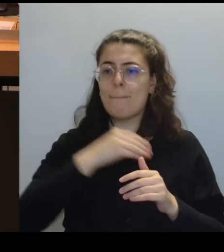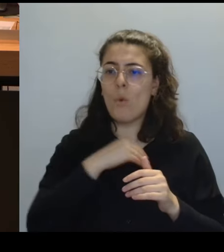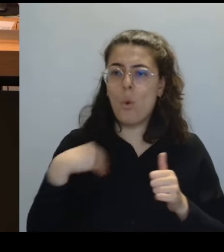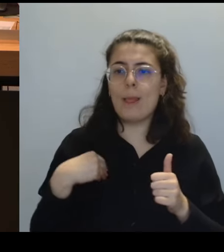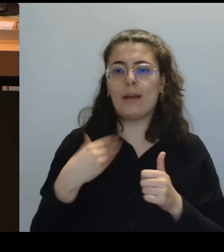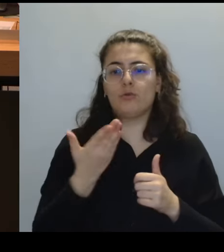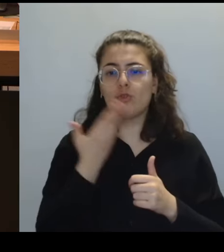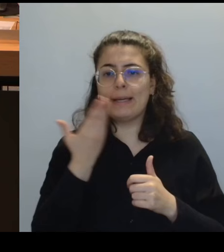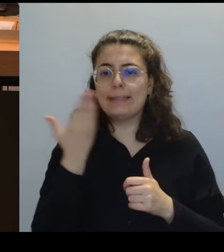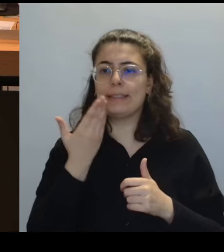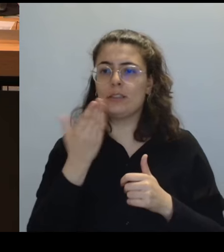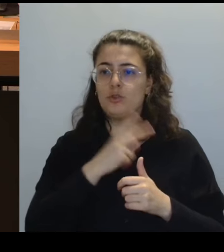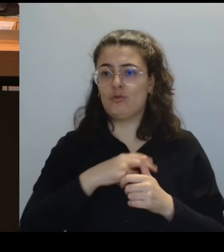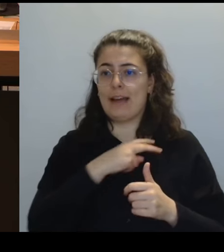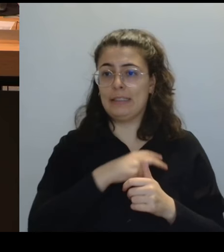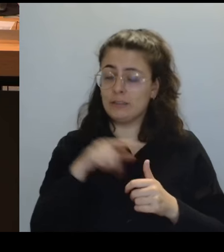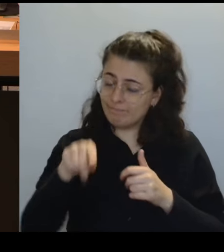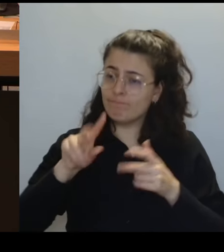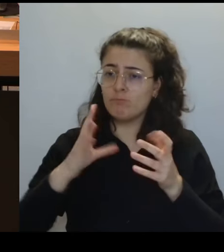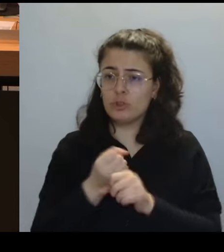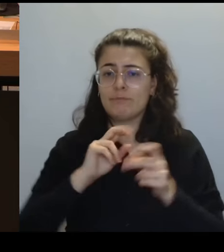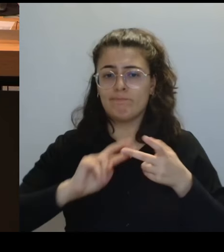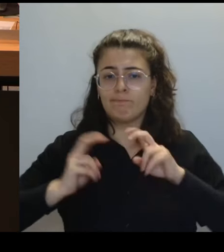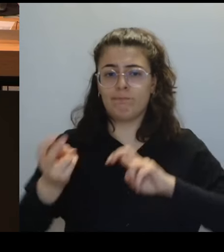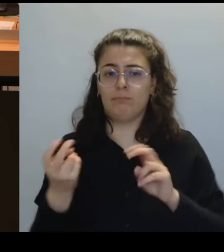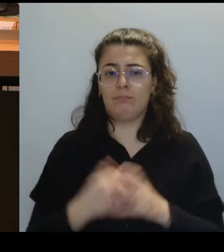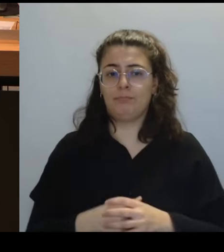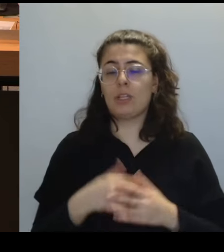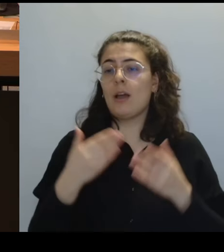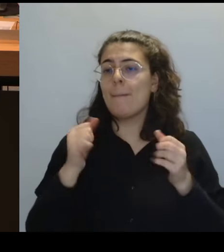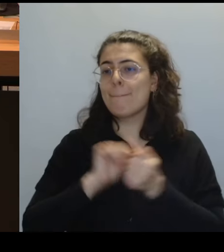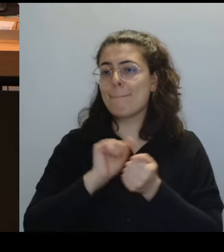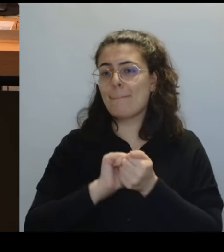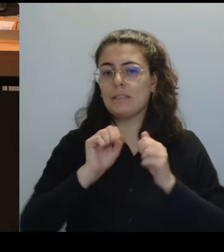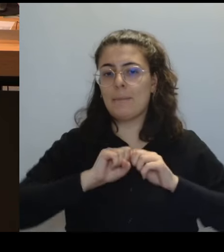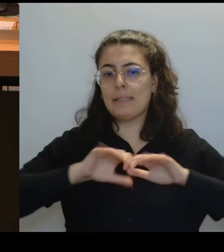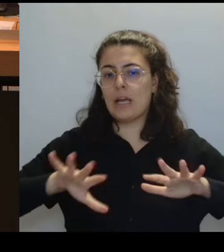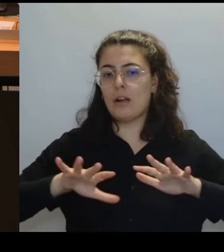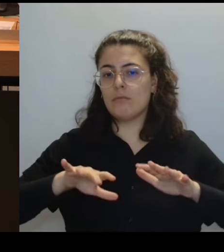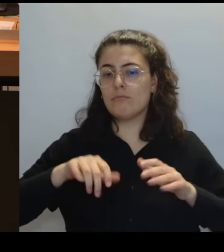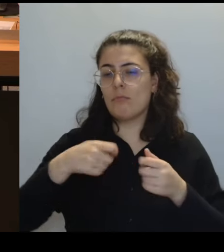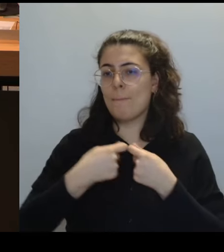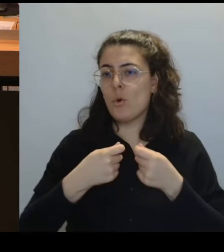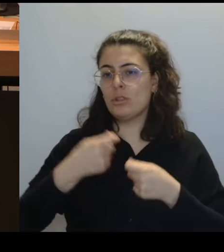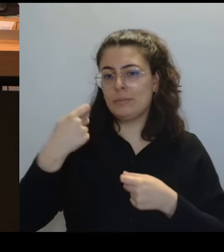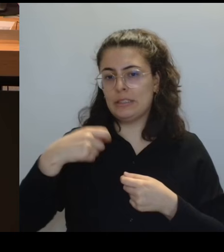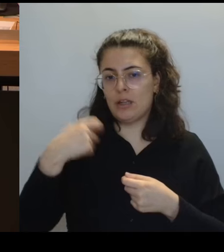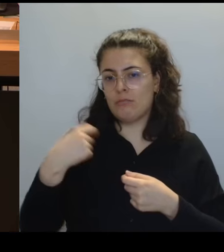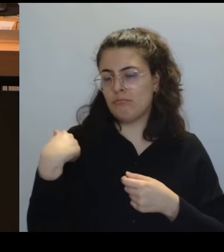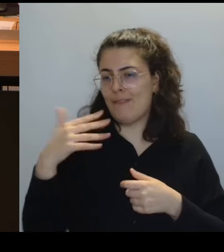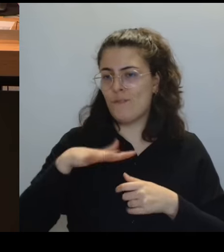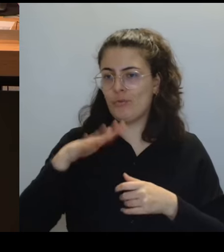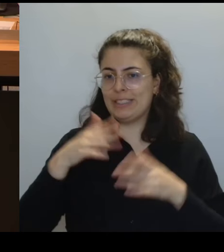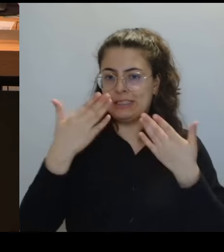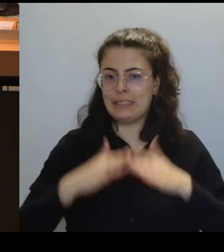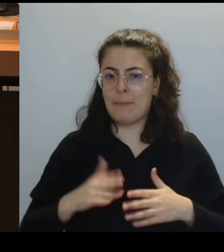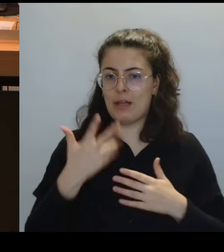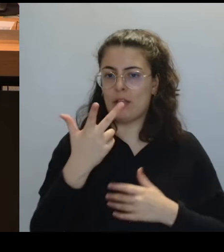Laut Pressemitteilung des Bundesinnenministeriums vom 15.12.23 ist die Zahl der unerlaubten Einreisenden bundesweit um